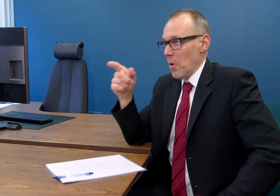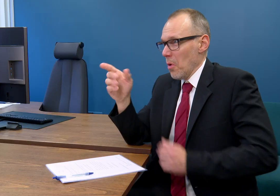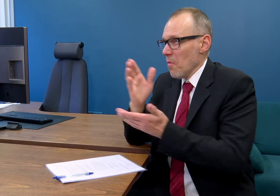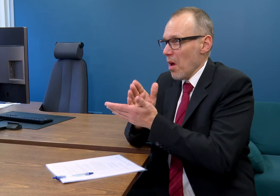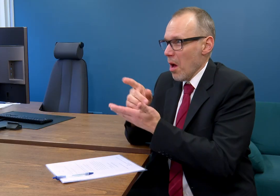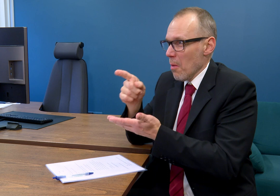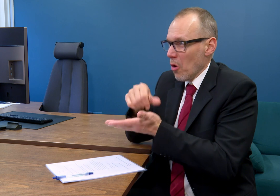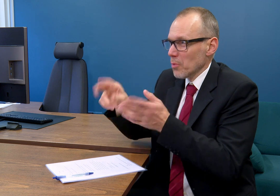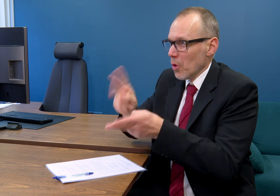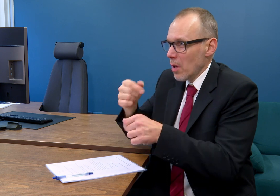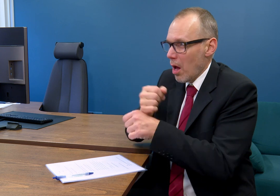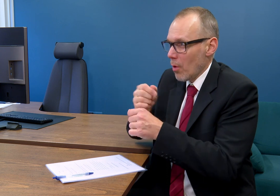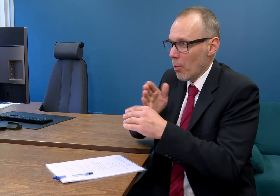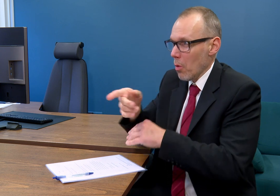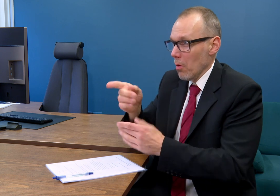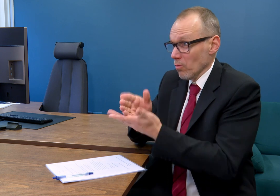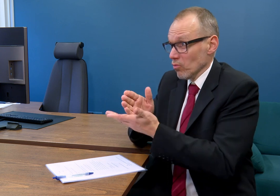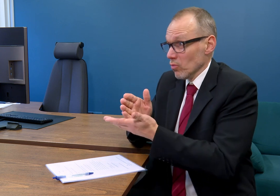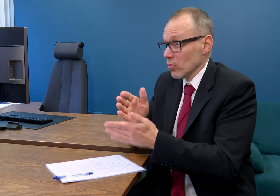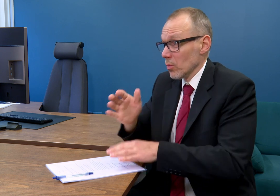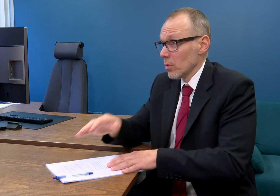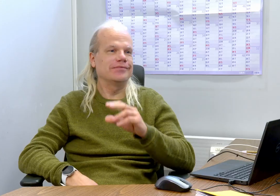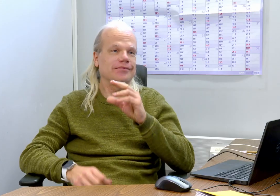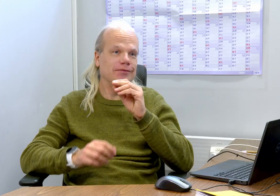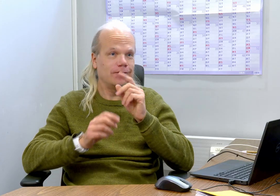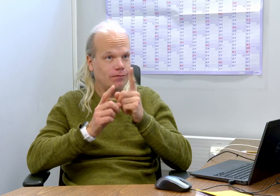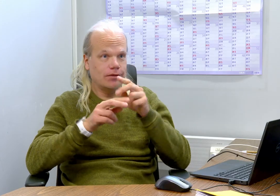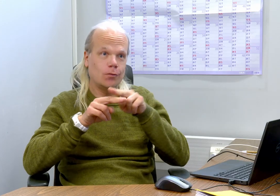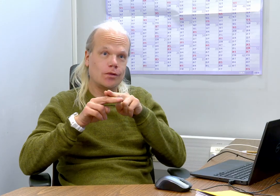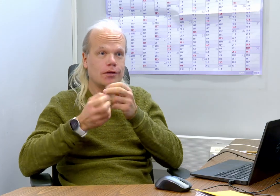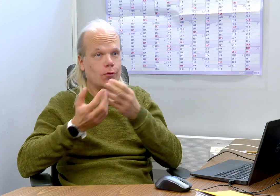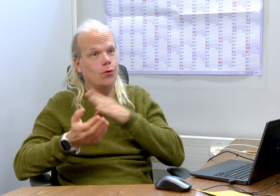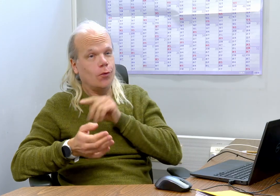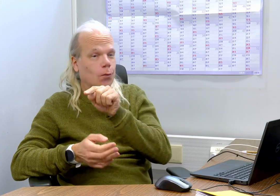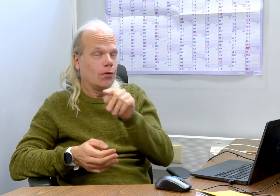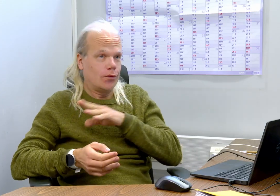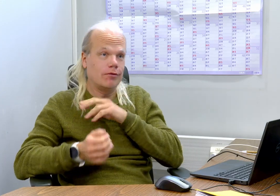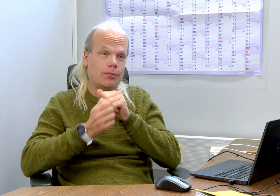Ihan varmasti olette ostaneet myös kahvia ja pullaa niillä rahoilla. Voi olla, että joidenkin kokousten yhteydessä niitä on tarjottu, -